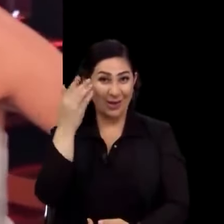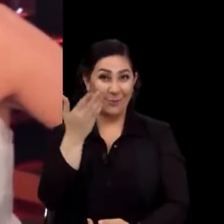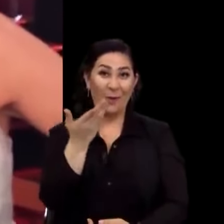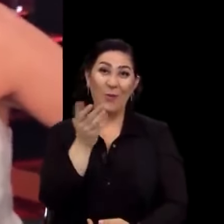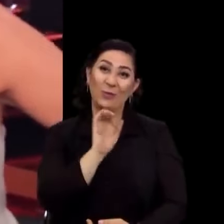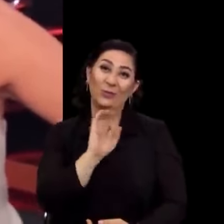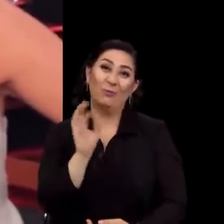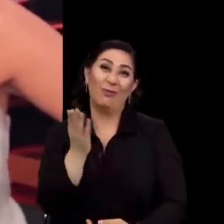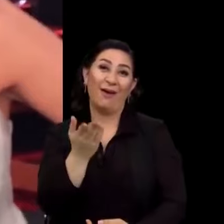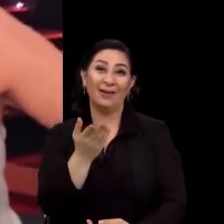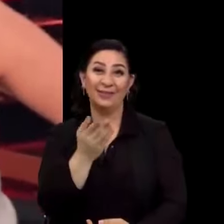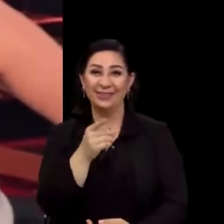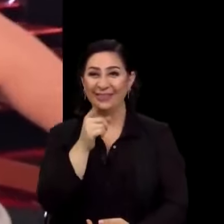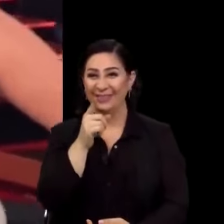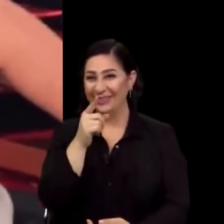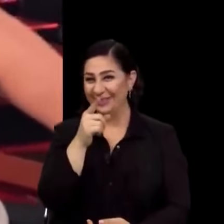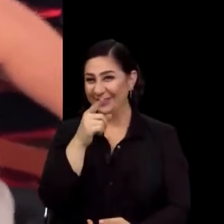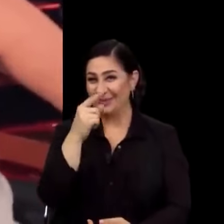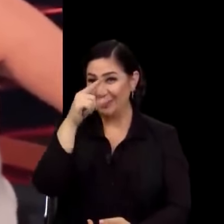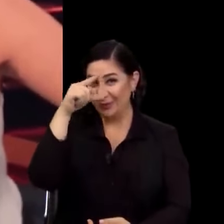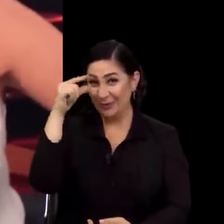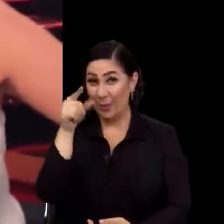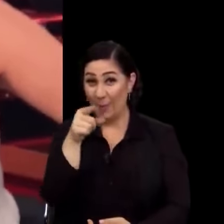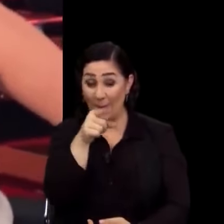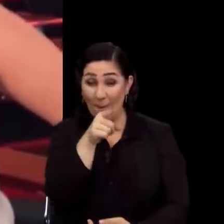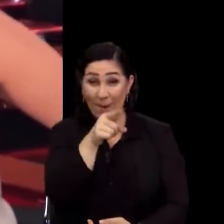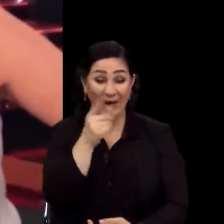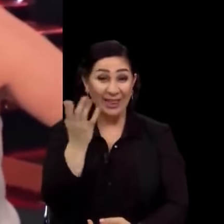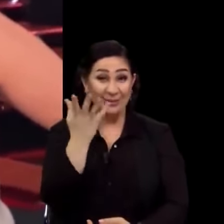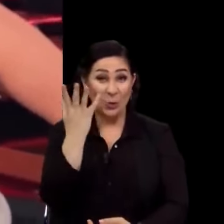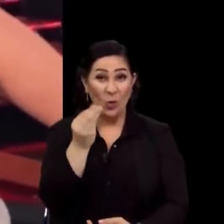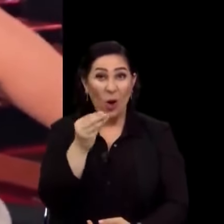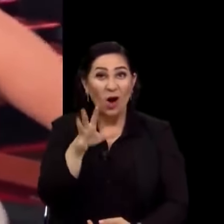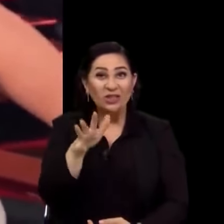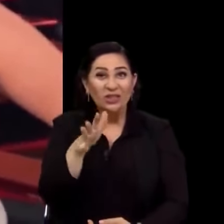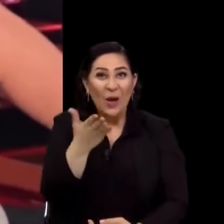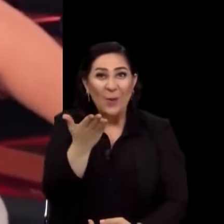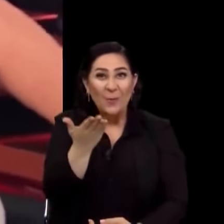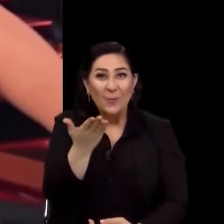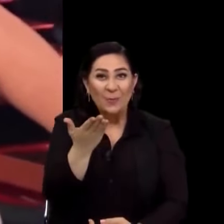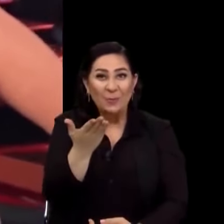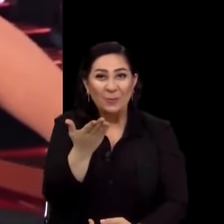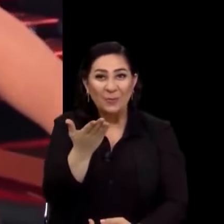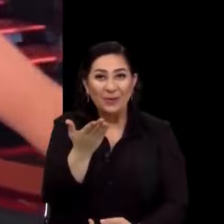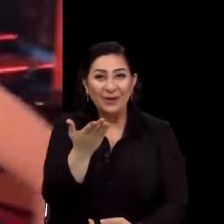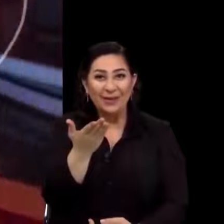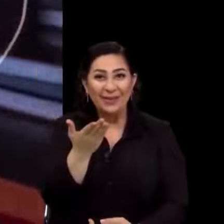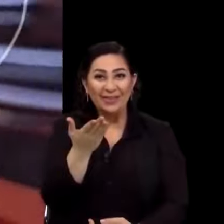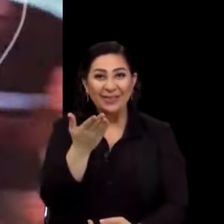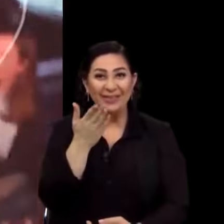mısın Bak senin gözler işte bak nasıl oldu Çok acayip değil mi Bak gerim hiç